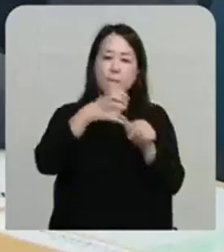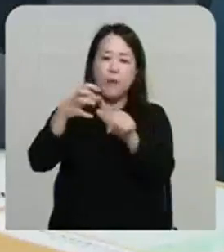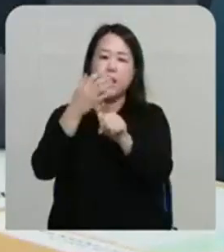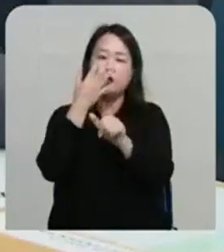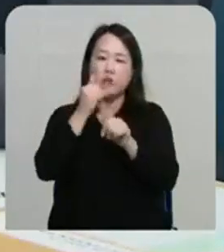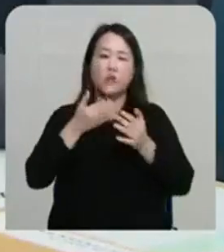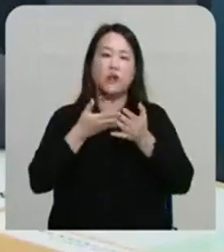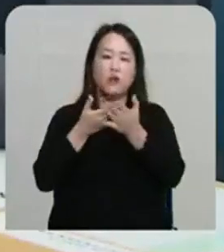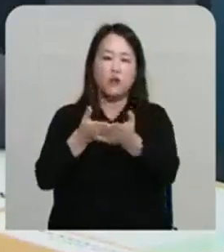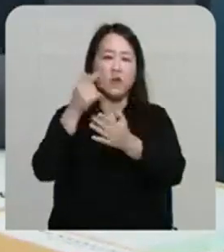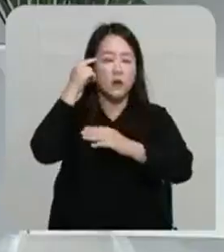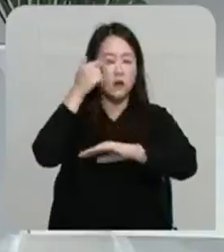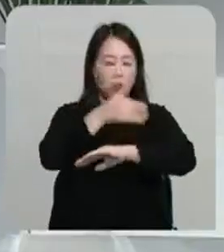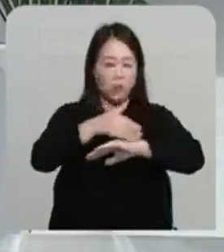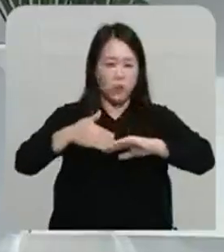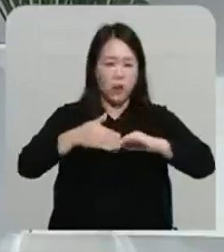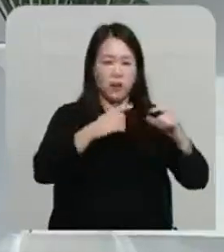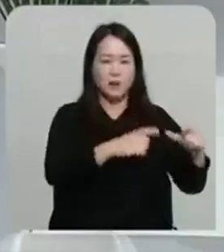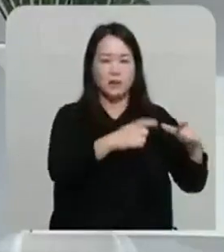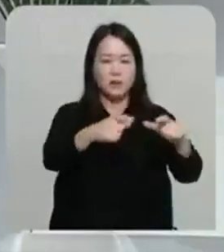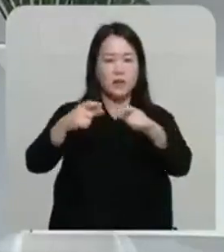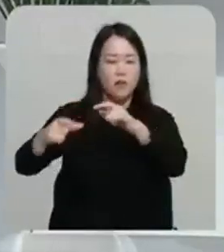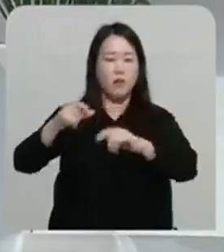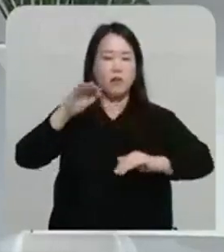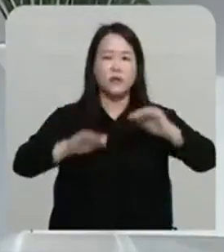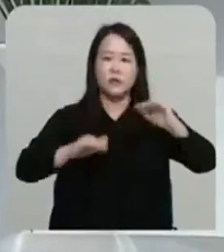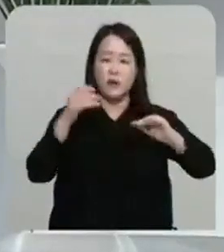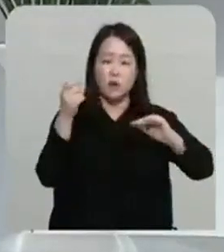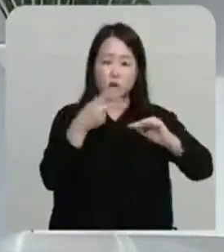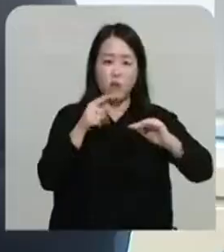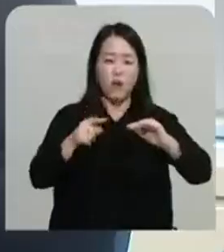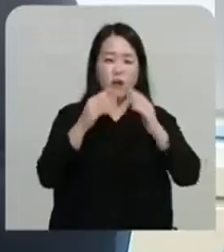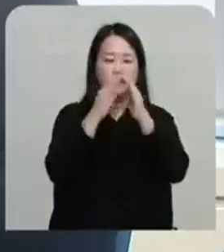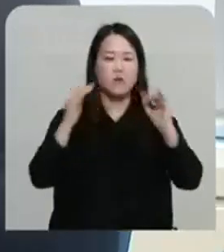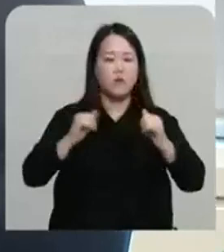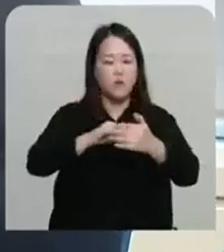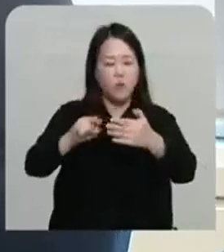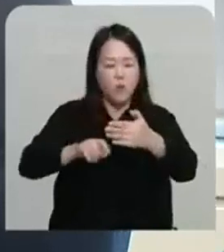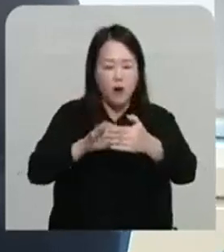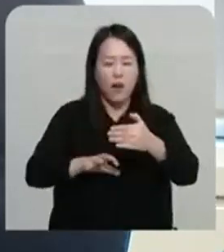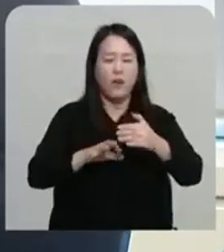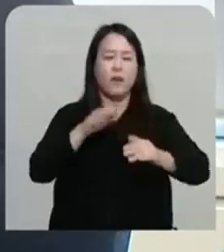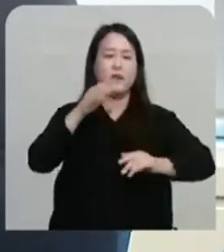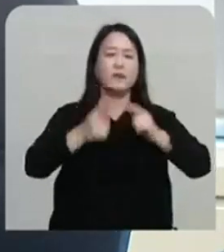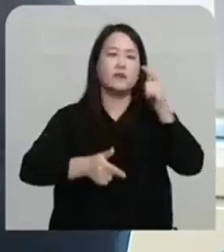지역 간 격차뿐만 아니라 지역 내 격차를 줄이는 방안도 검토할 방침 입니다.